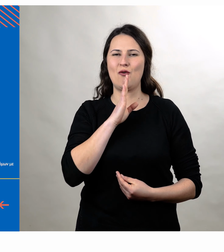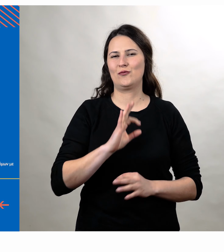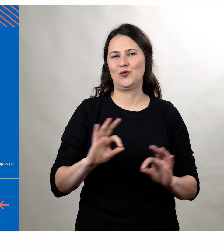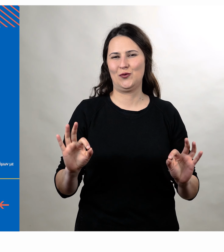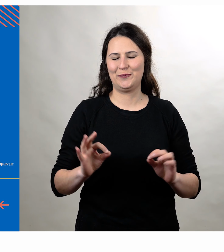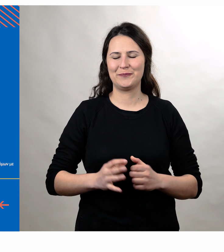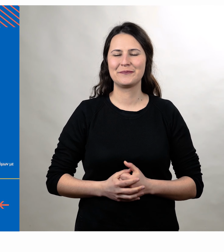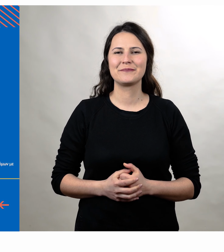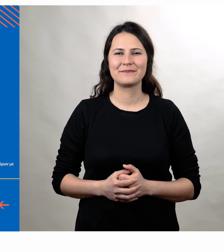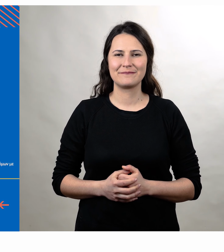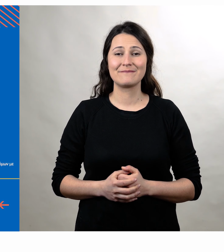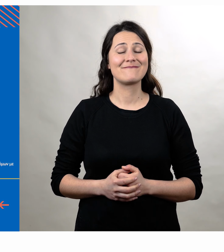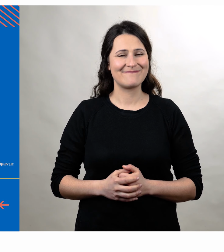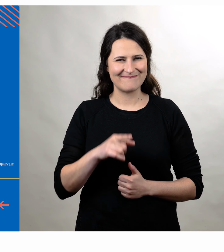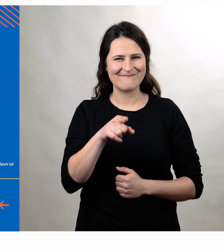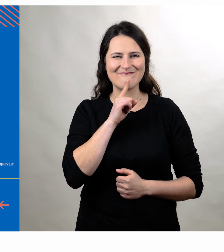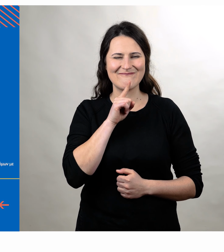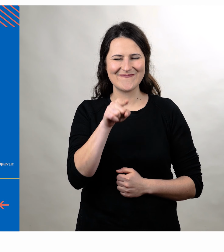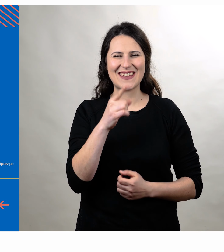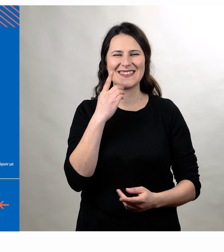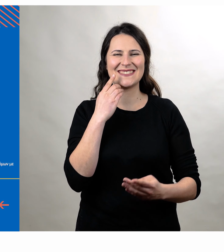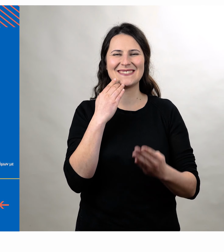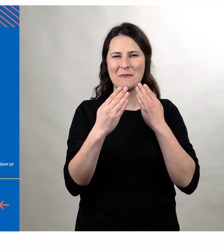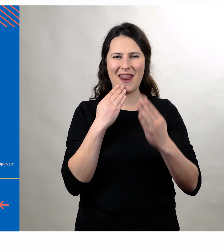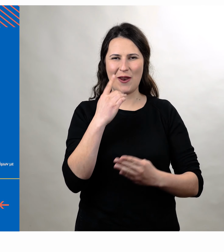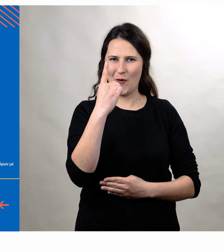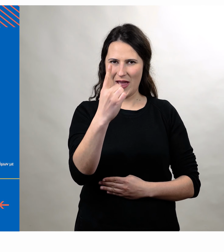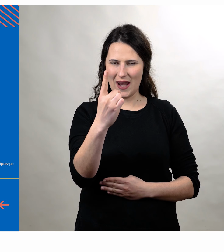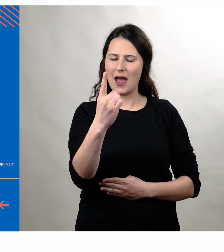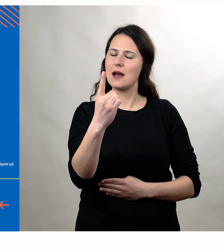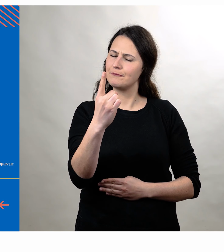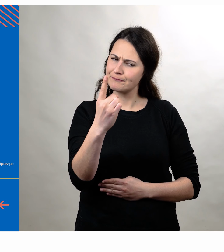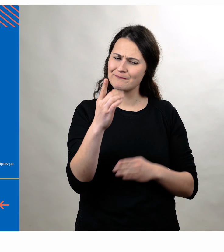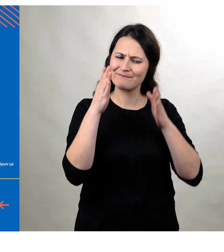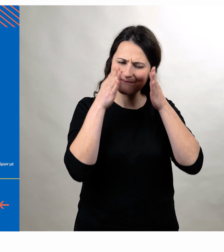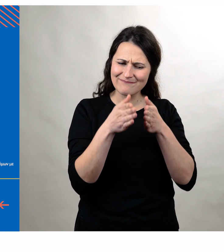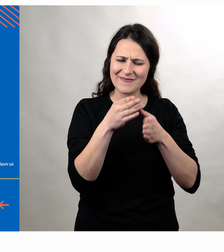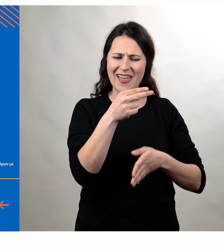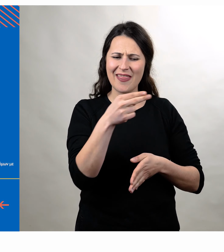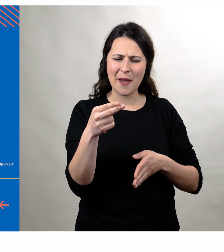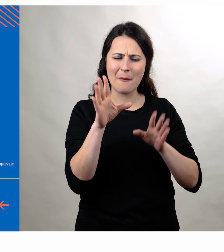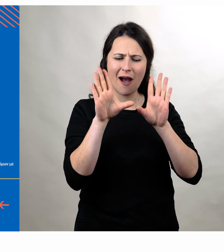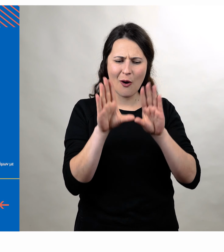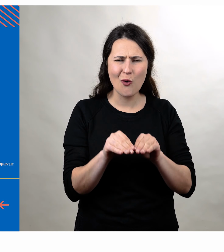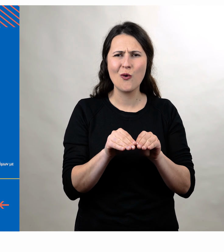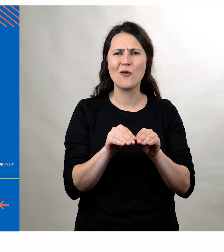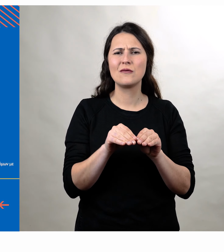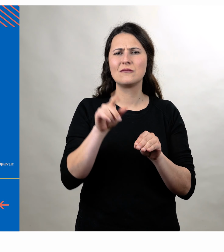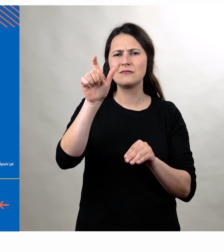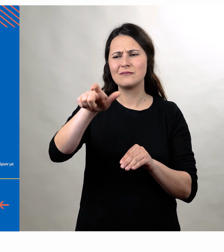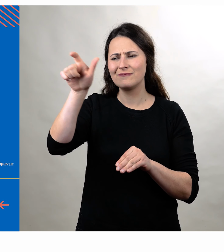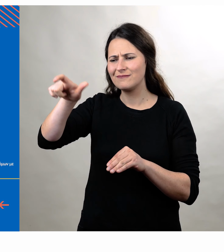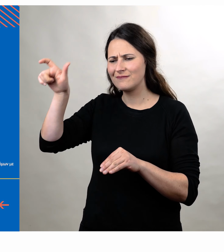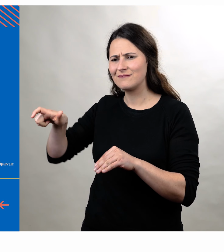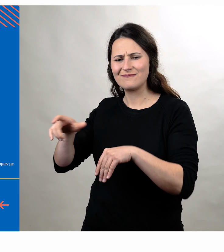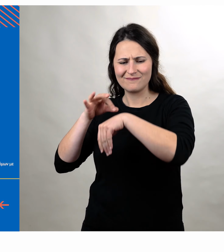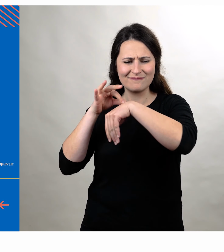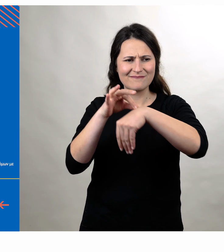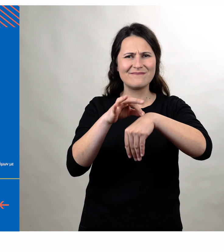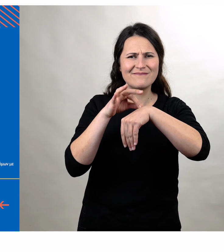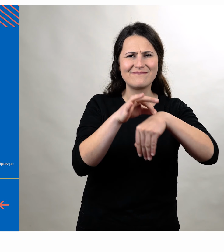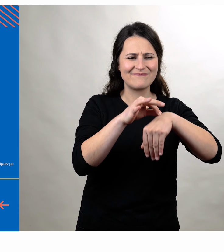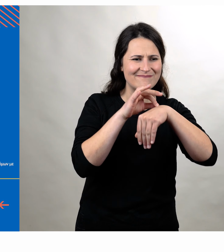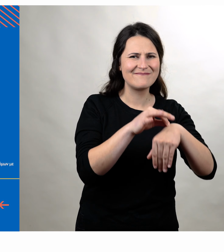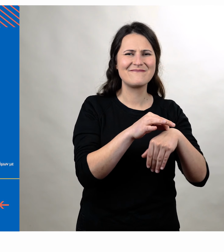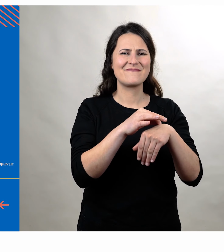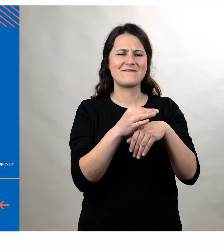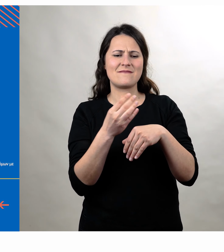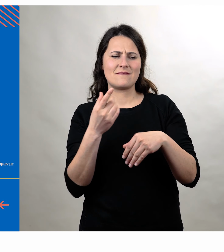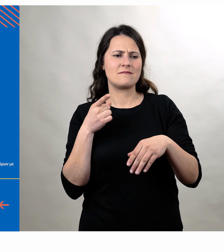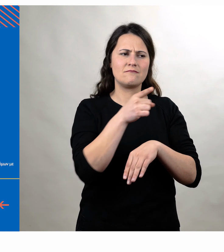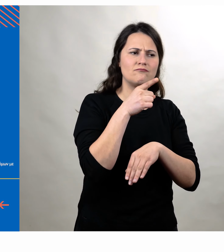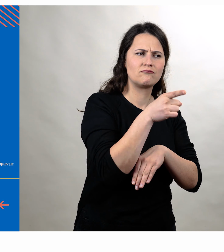Το σεμινάριο 1 επικεντρώνει σε βασικές γνώσεις που πρέπει να διαθέτει ένας ταξιδιωτικός πράκτορας.